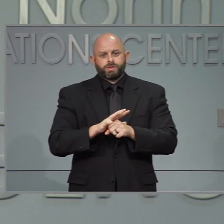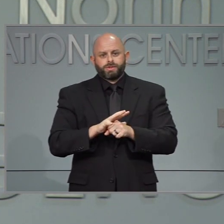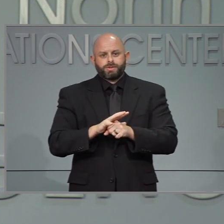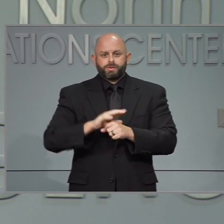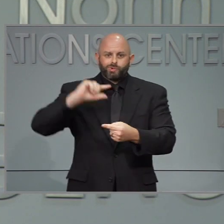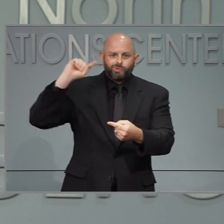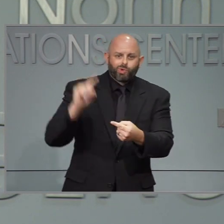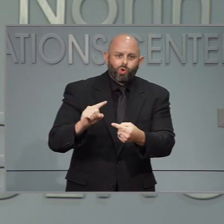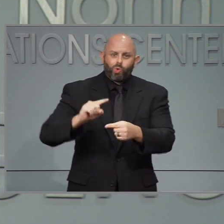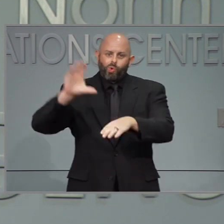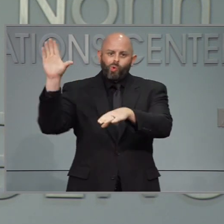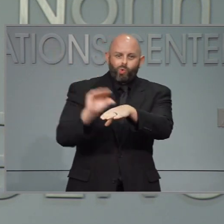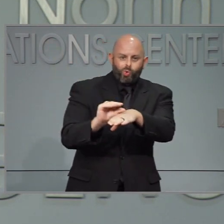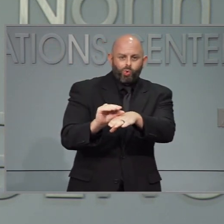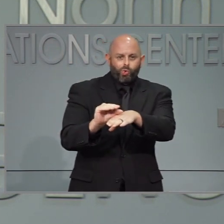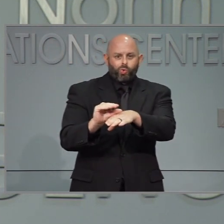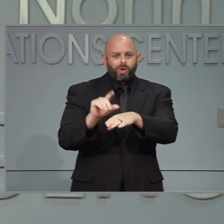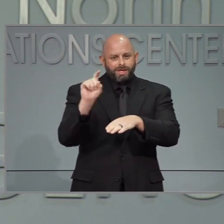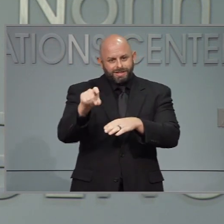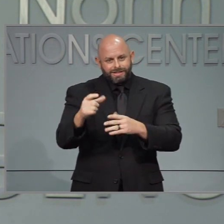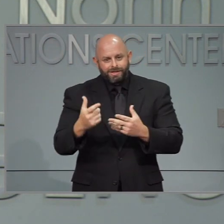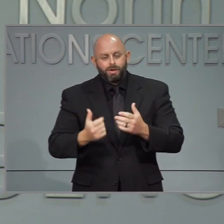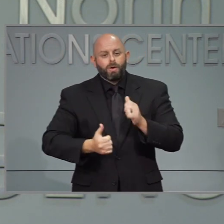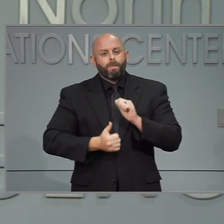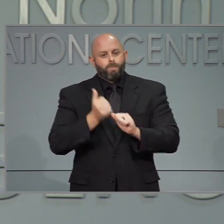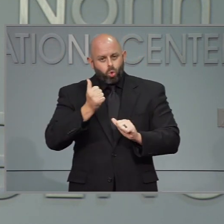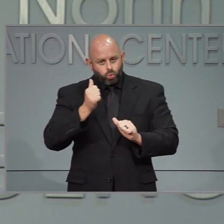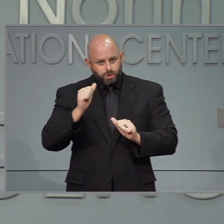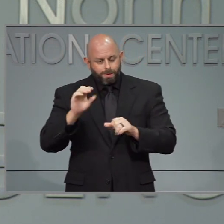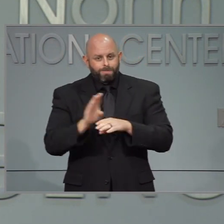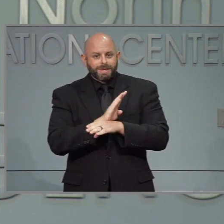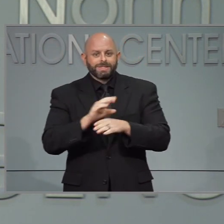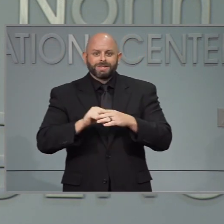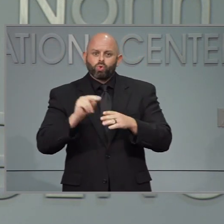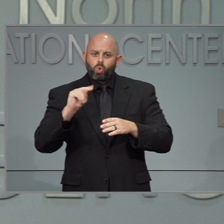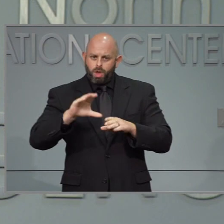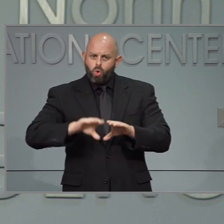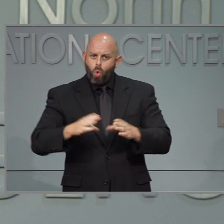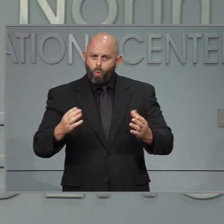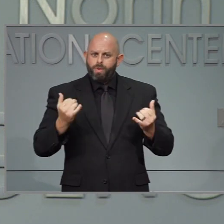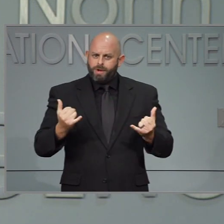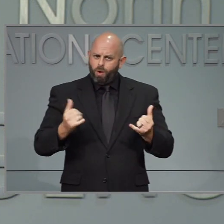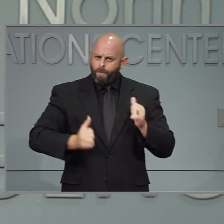arduamente para detener la propagación del virus por qué. La mayoría